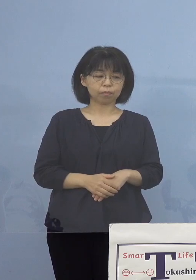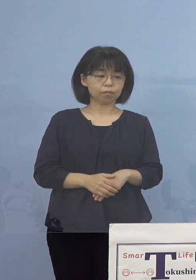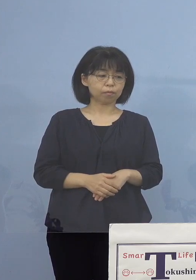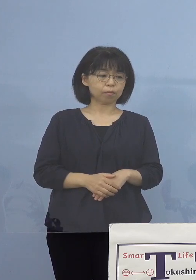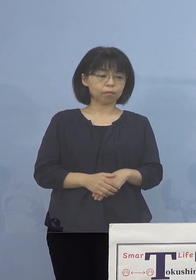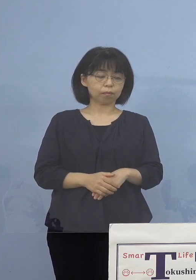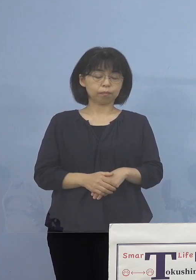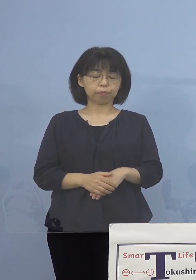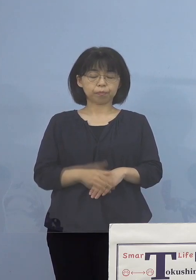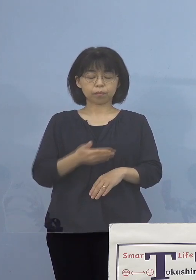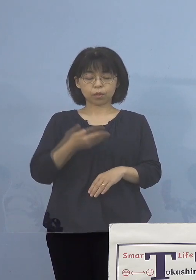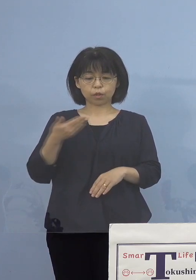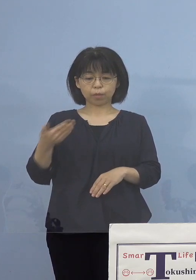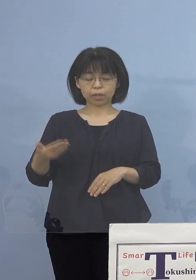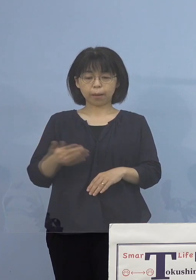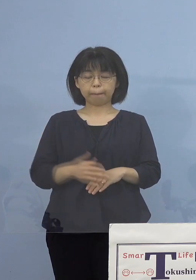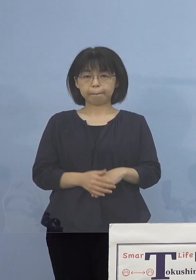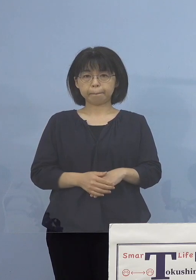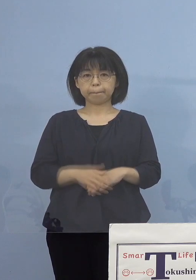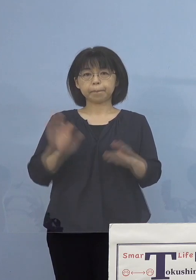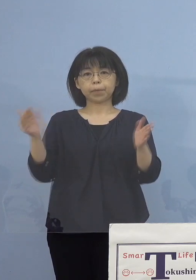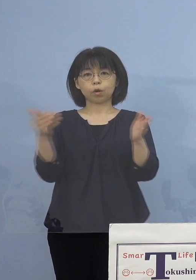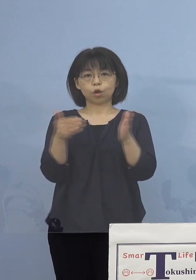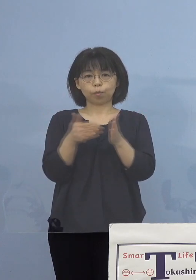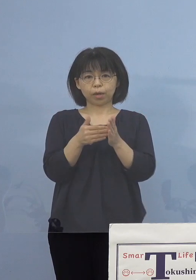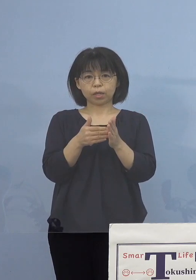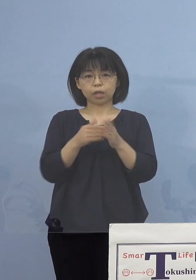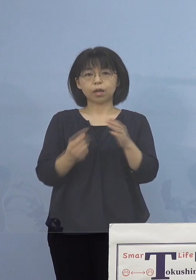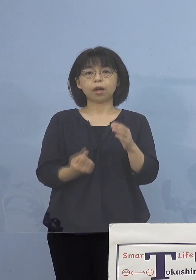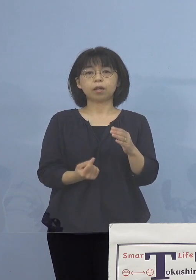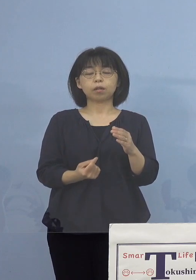続きまして、これまでに発生した クラスターについて